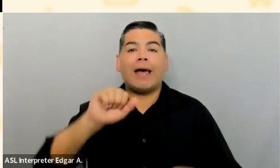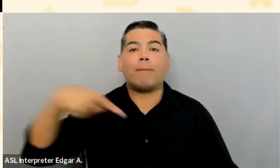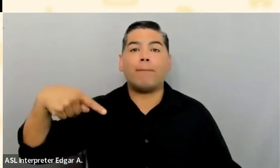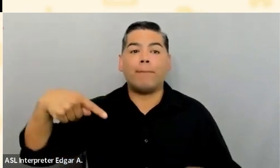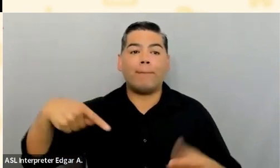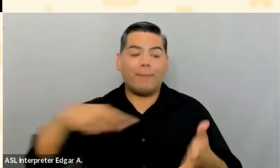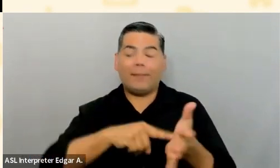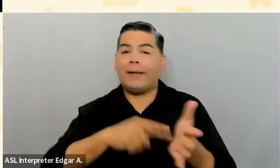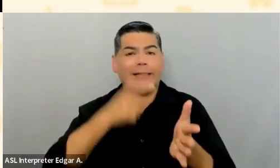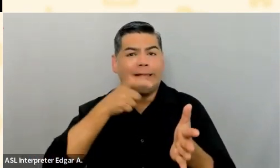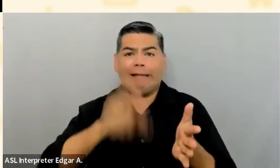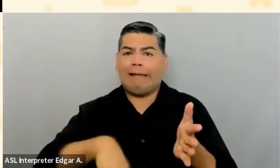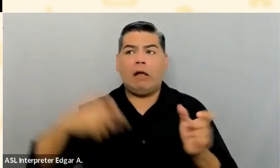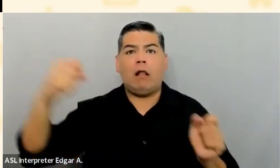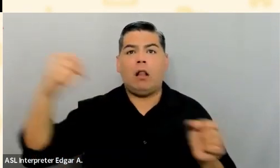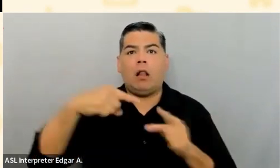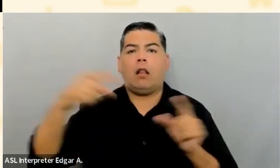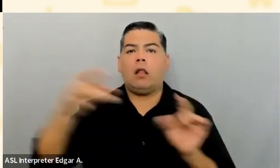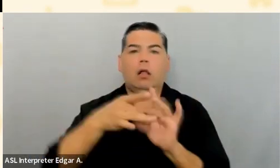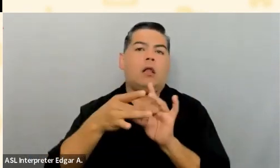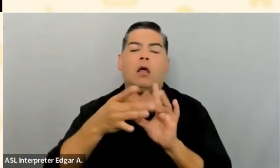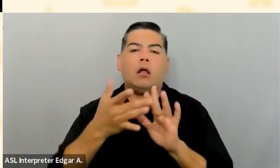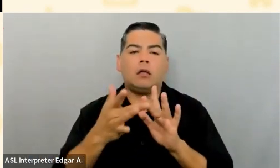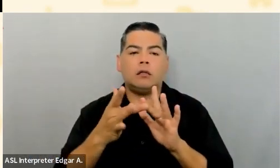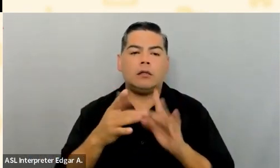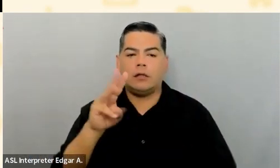estar en línea, entonces WCAG no es relevante.